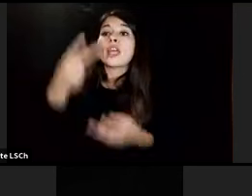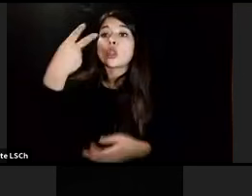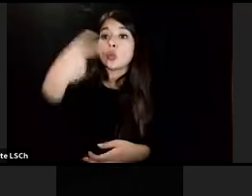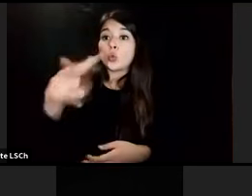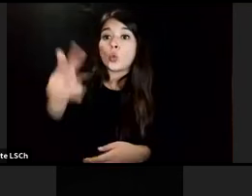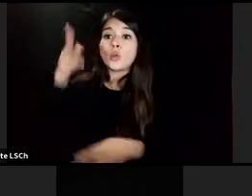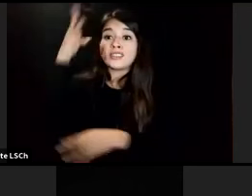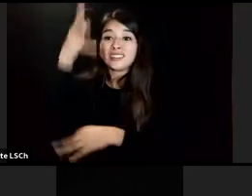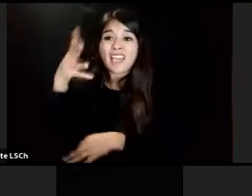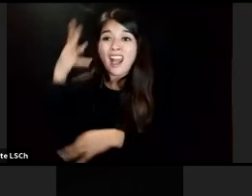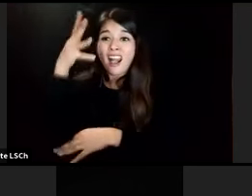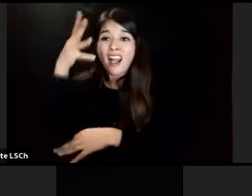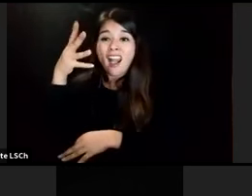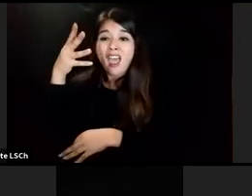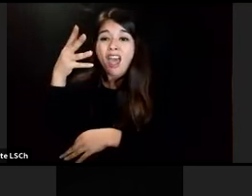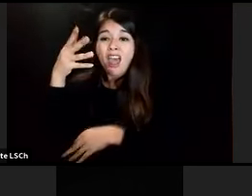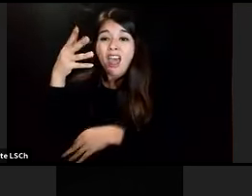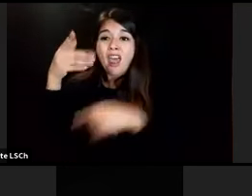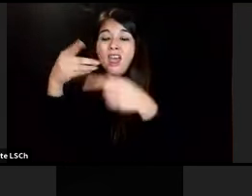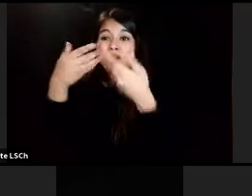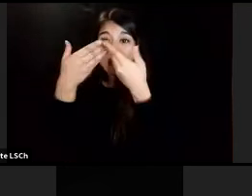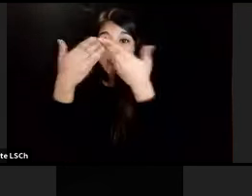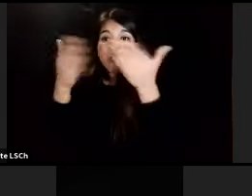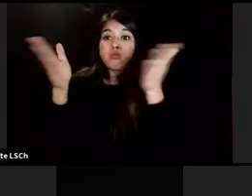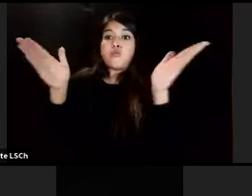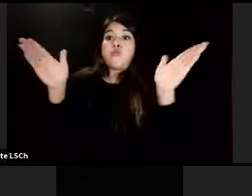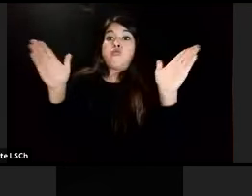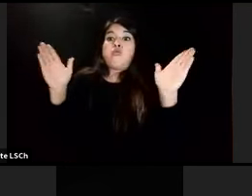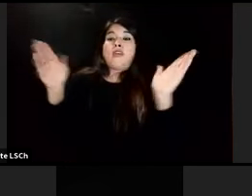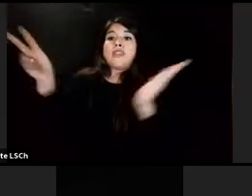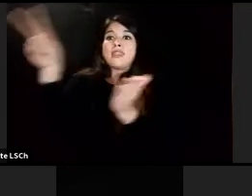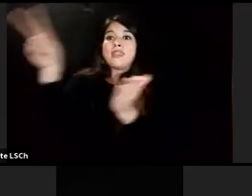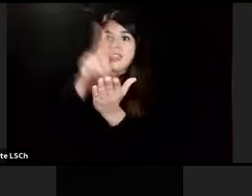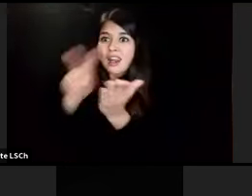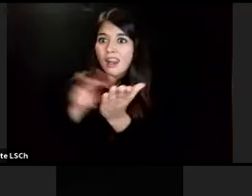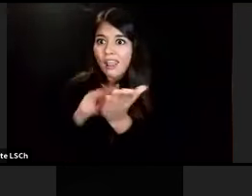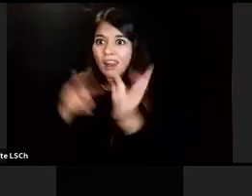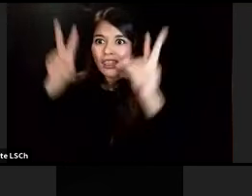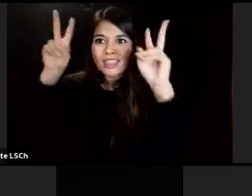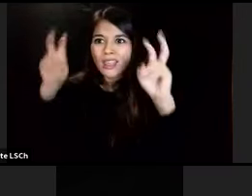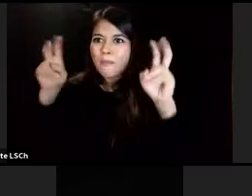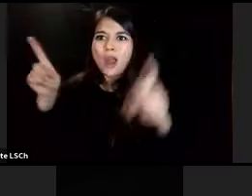formato de literatura del cual uno no está siempre consciente y justamente se